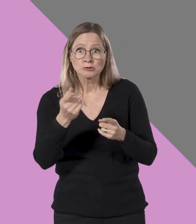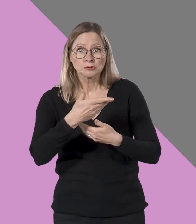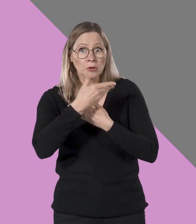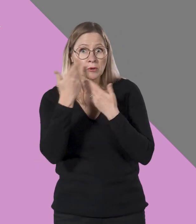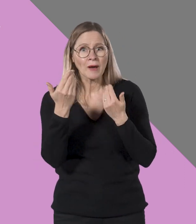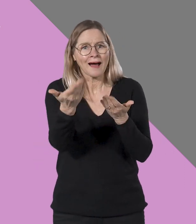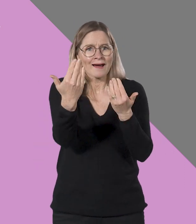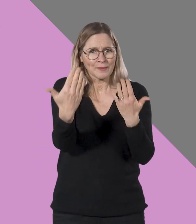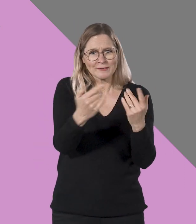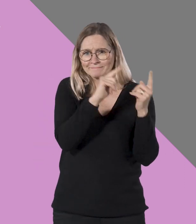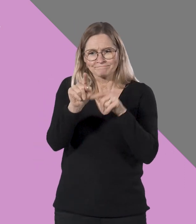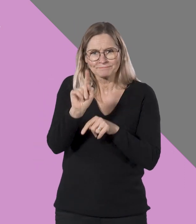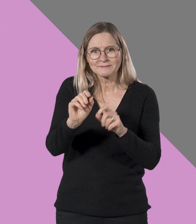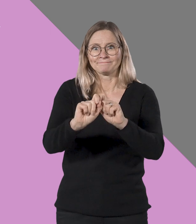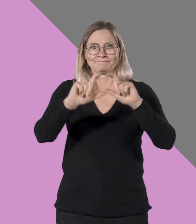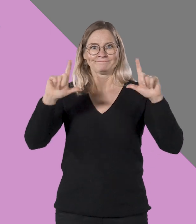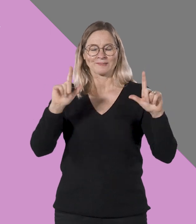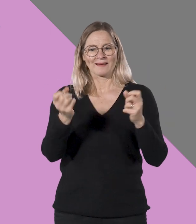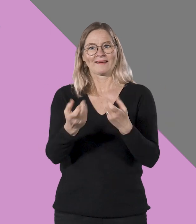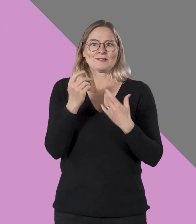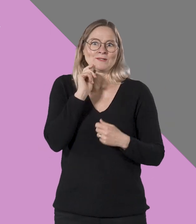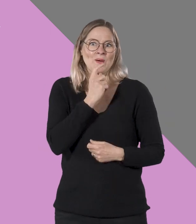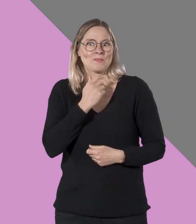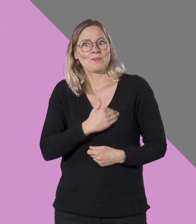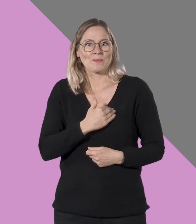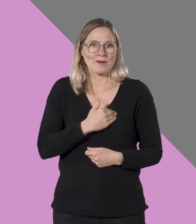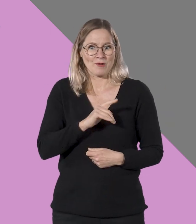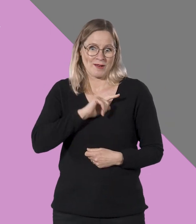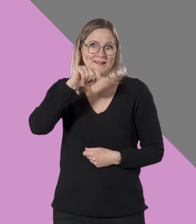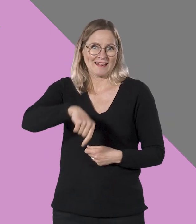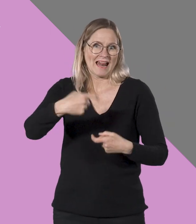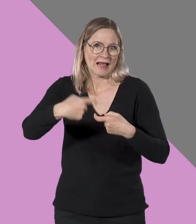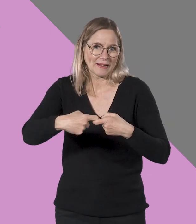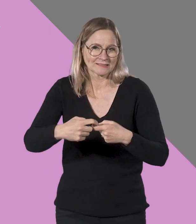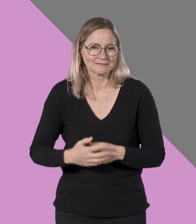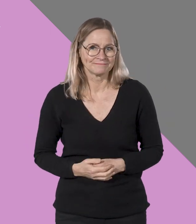Jos et, niin kipin kapin virittäytymään joulutunnelmaan oheisen linkin kautta!